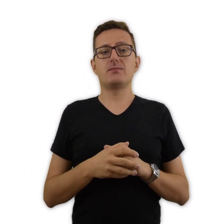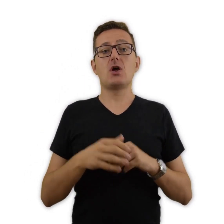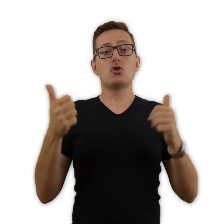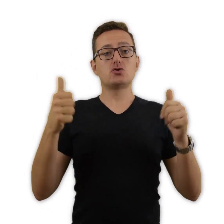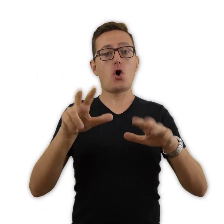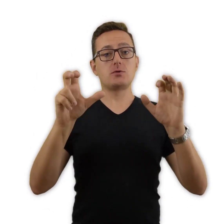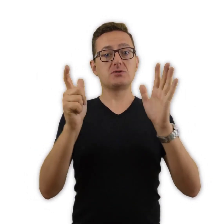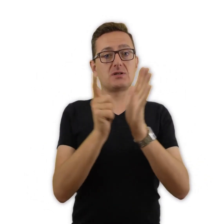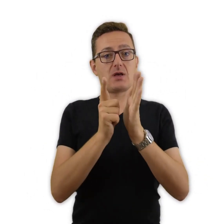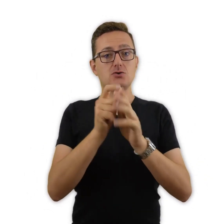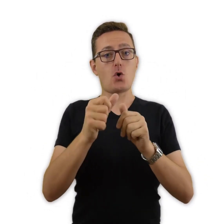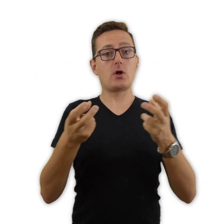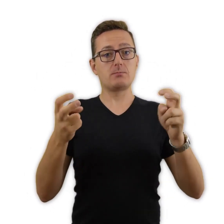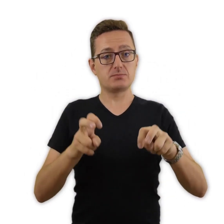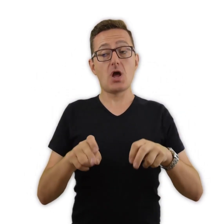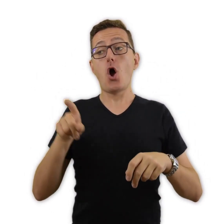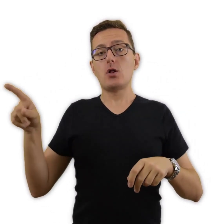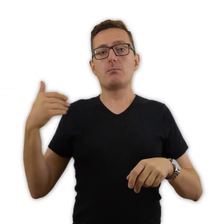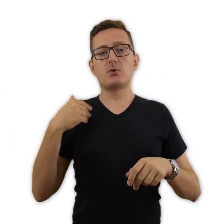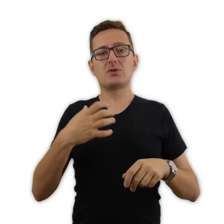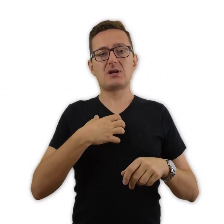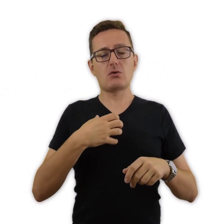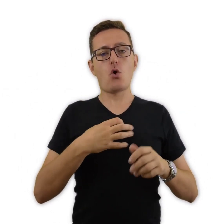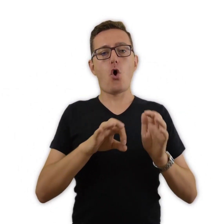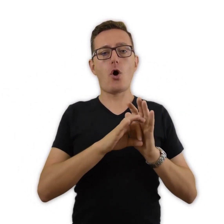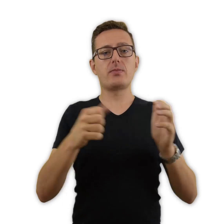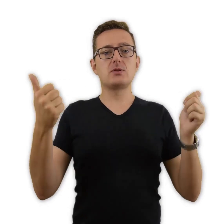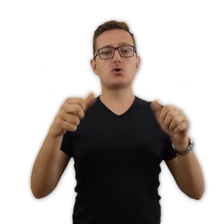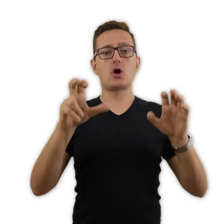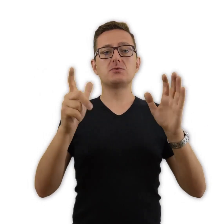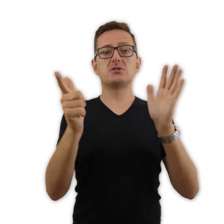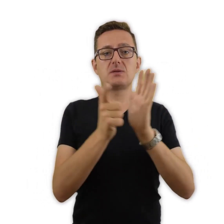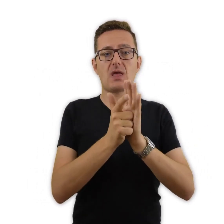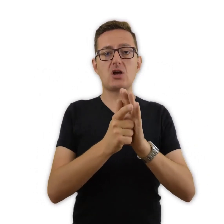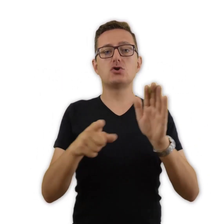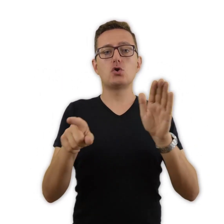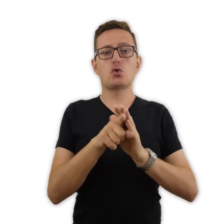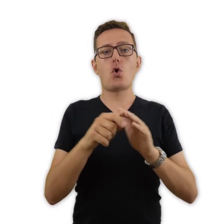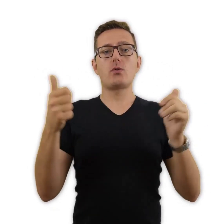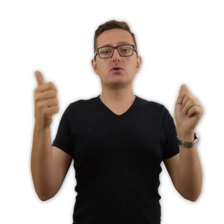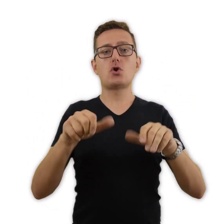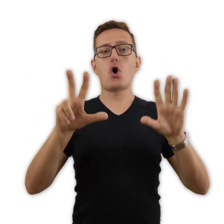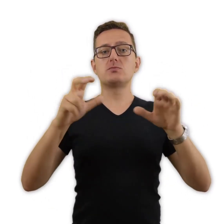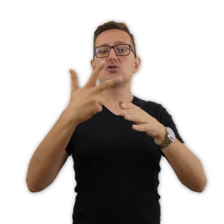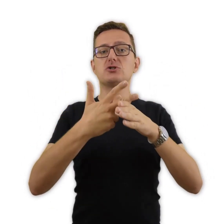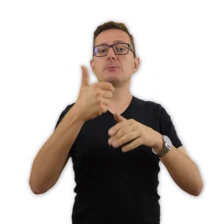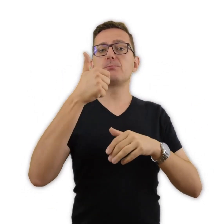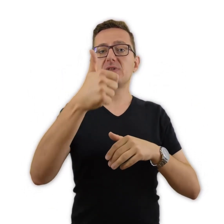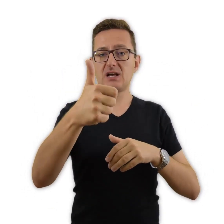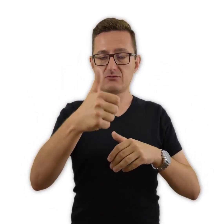Szkołę założono w 1817 roku, którego ks. Falkowski był dyrektorem w latach 1817 - 1831.